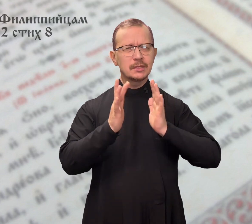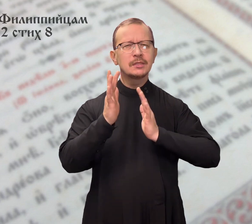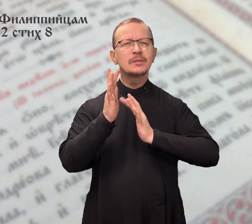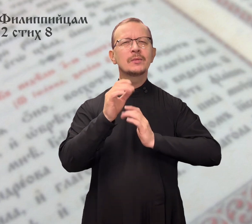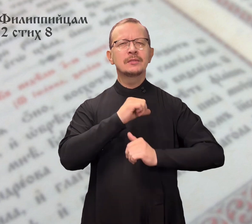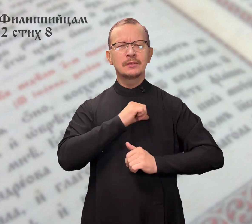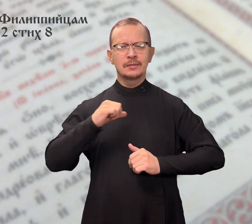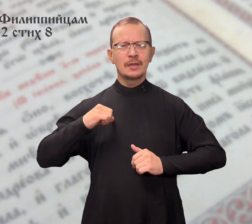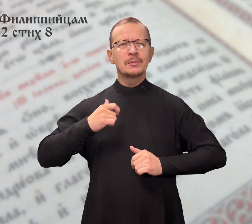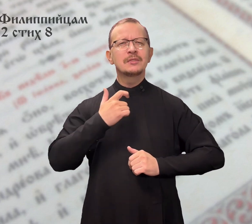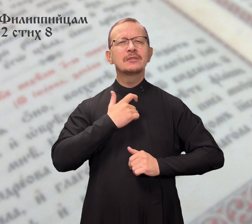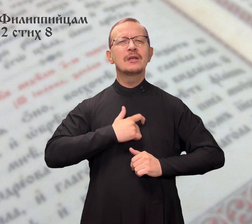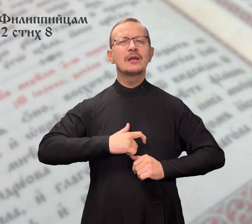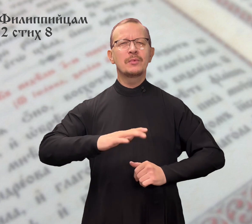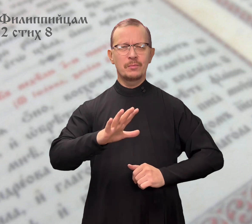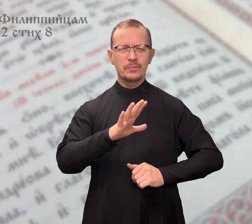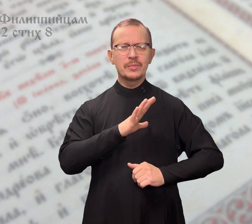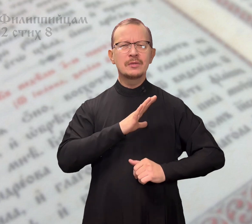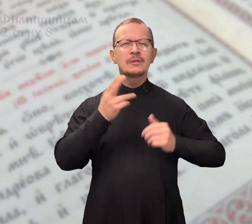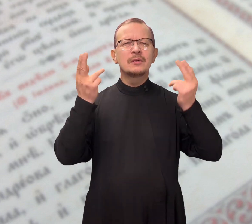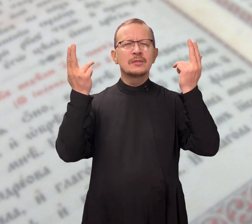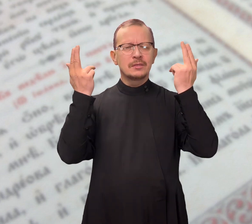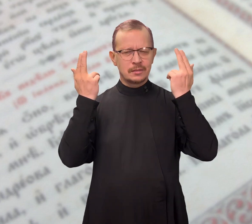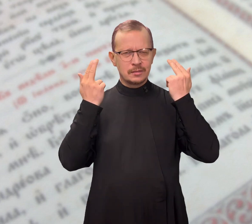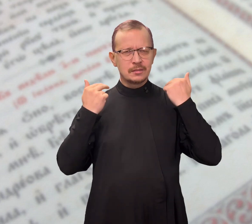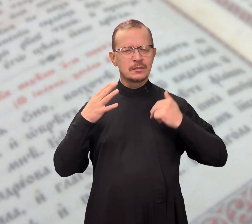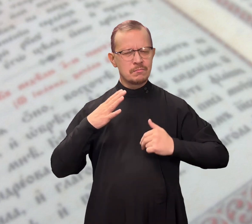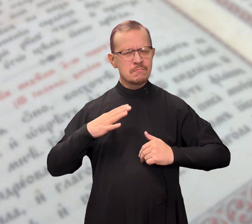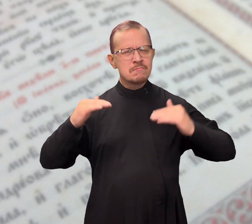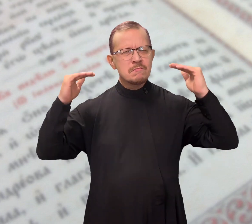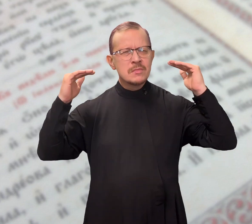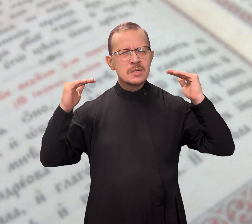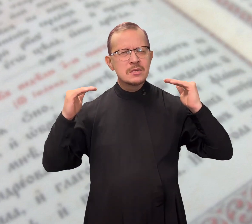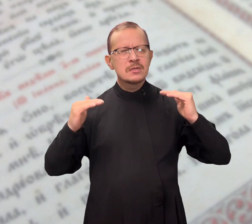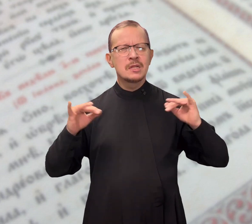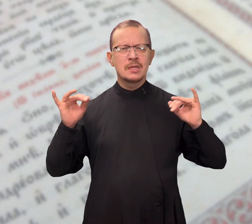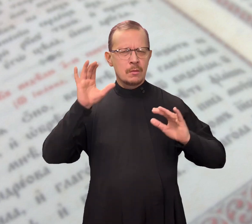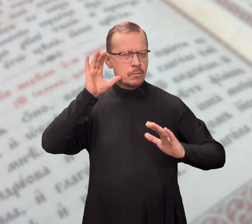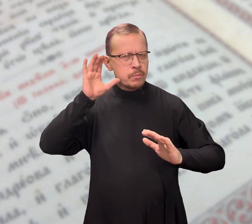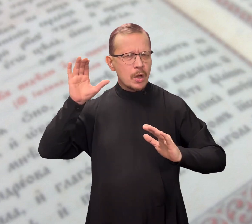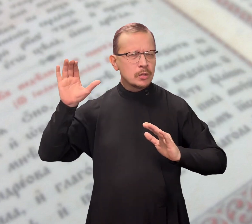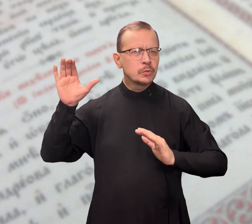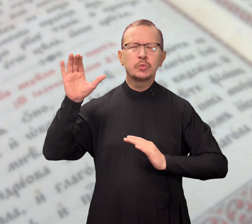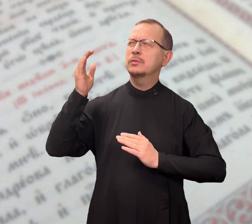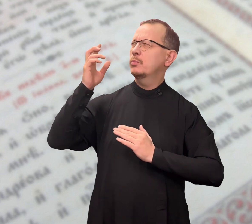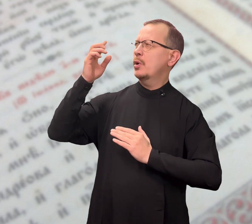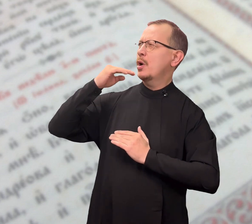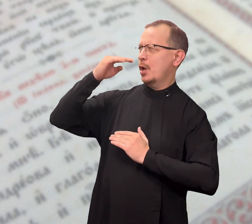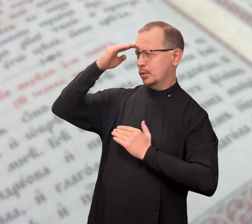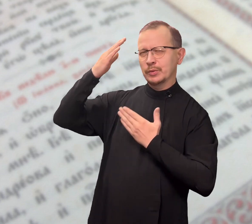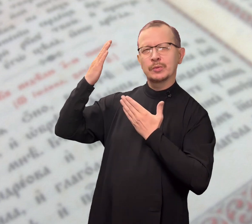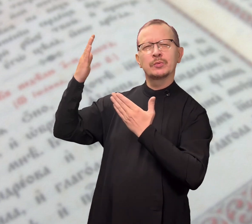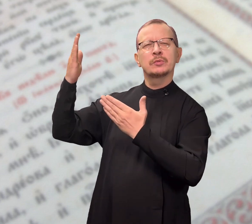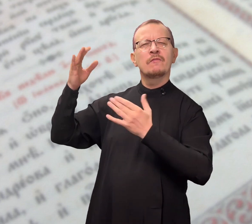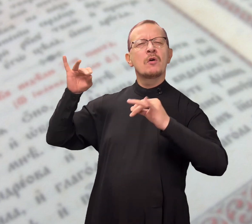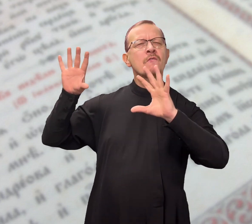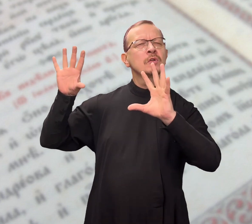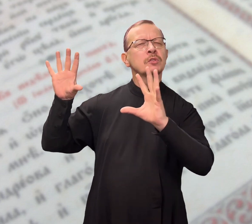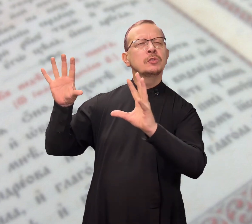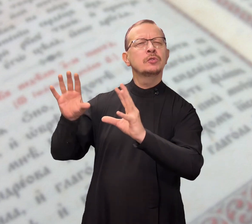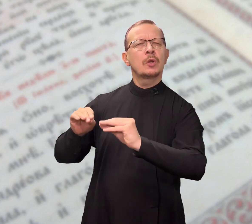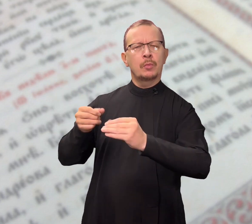Он Сам Себя смирил, уничижил и был послушен Отцу во всем,